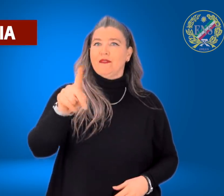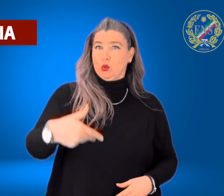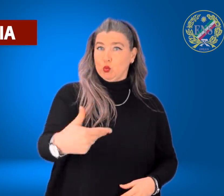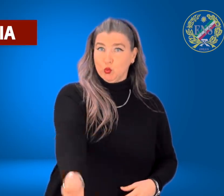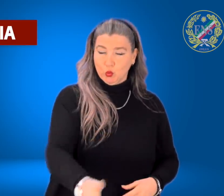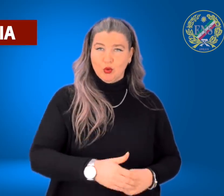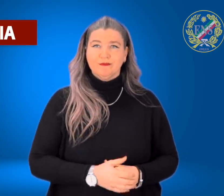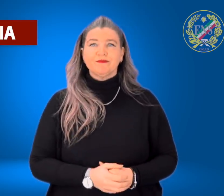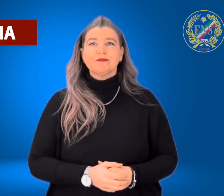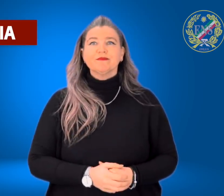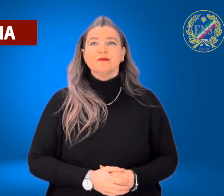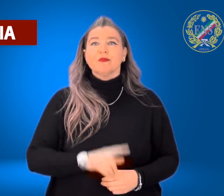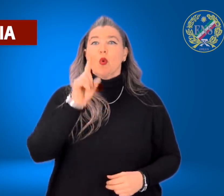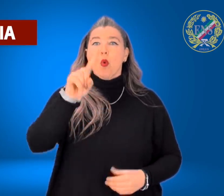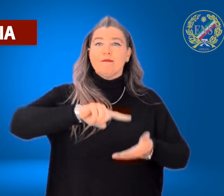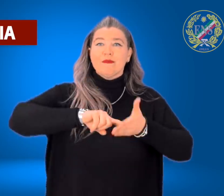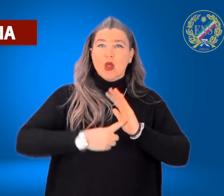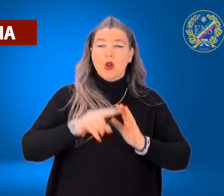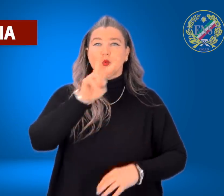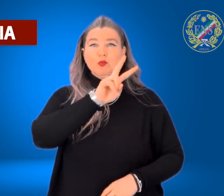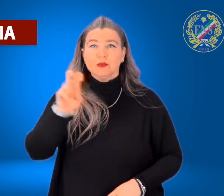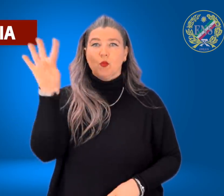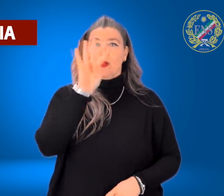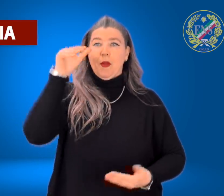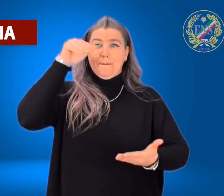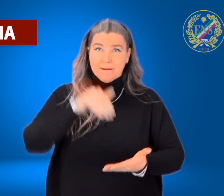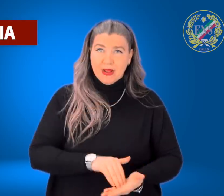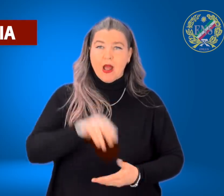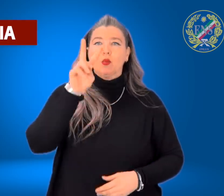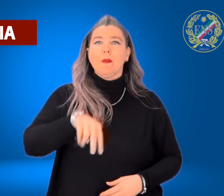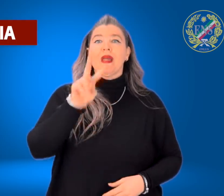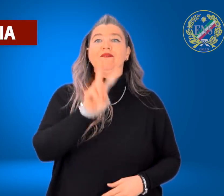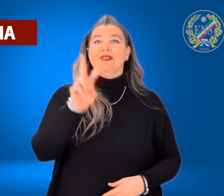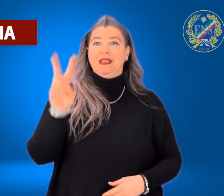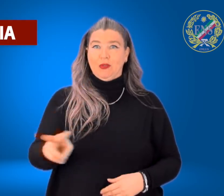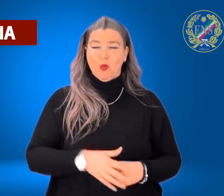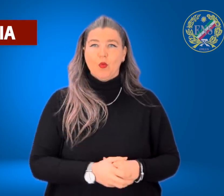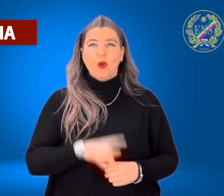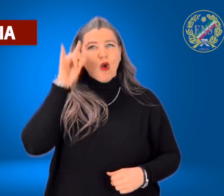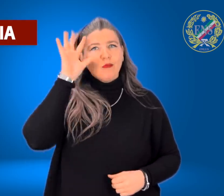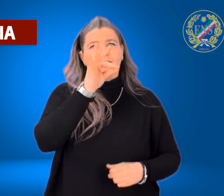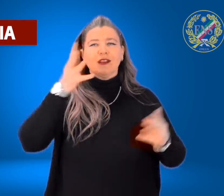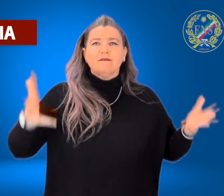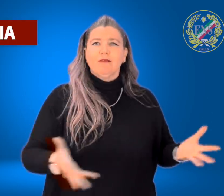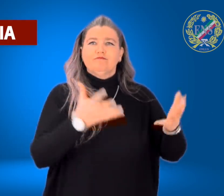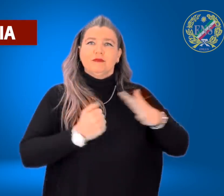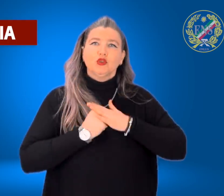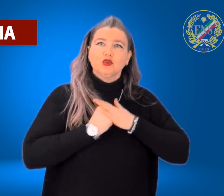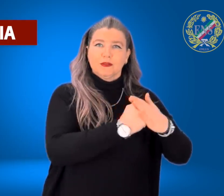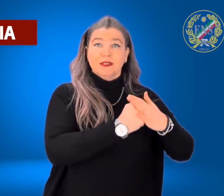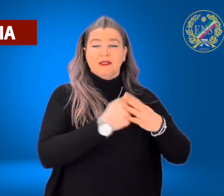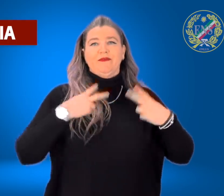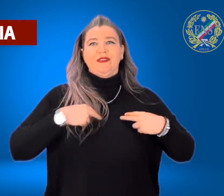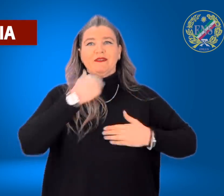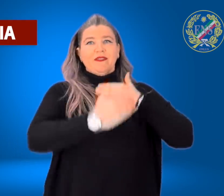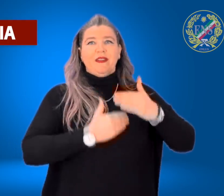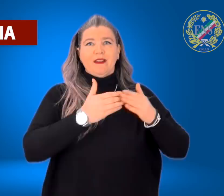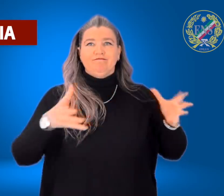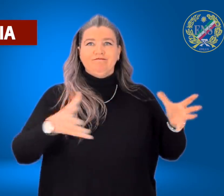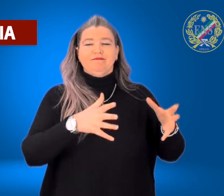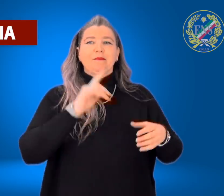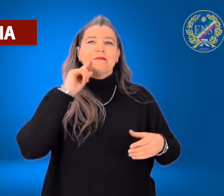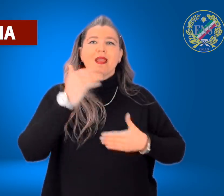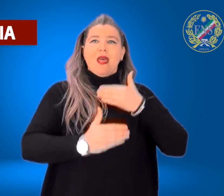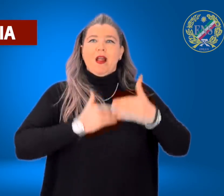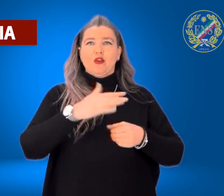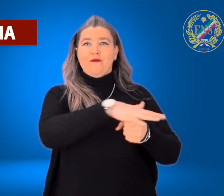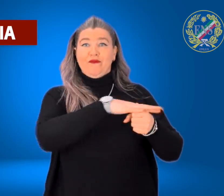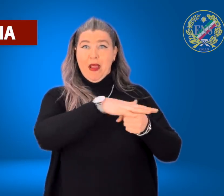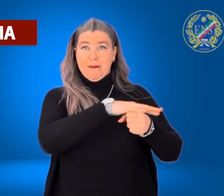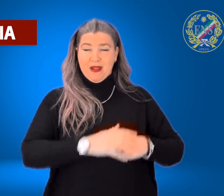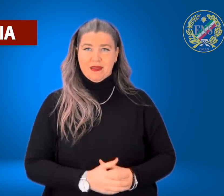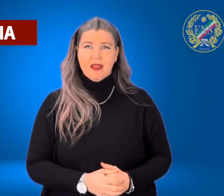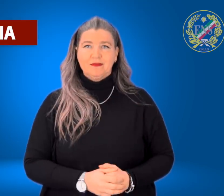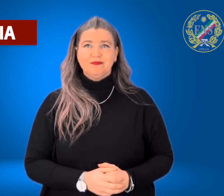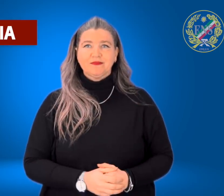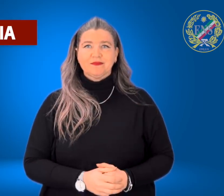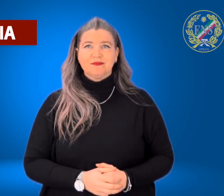1.244 milioni di euro/anno dal 2022, con l'obiettivo di sostenere e valorizzare la famiglia